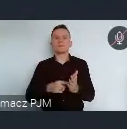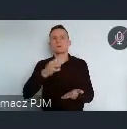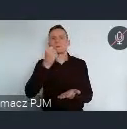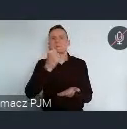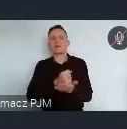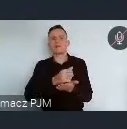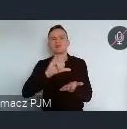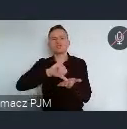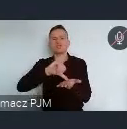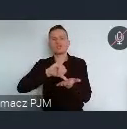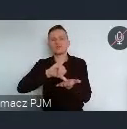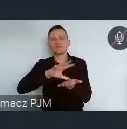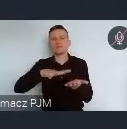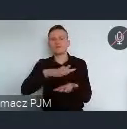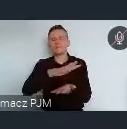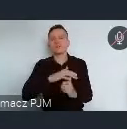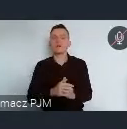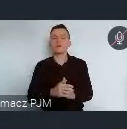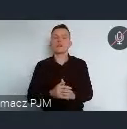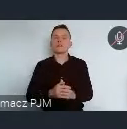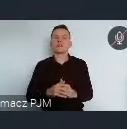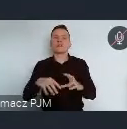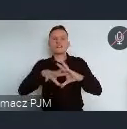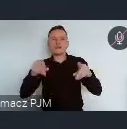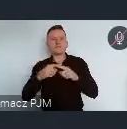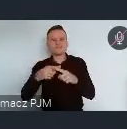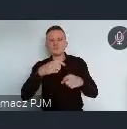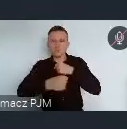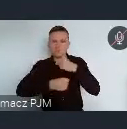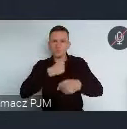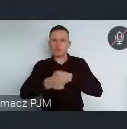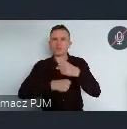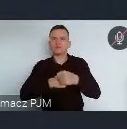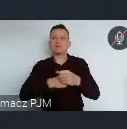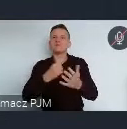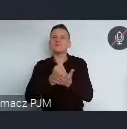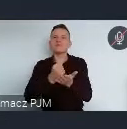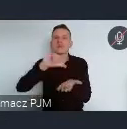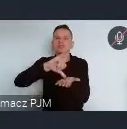Bezpośrednio współpracy z tego też względu kwestie środowiskowe są dla nas kluczowe,